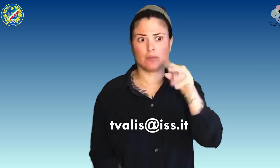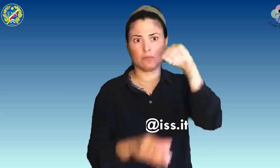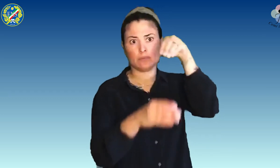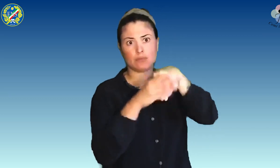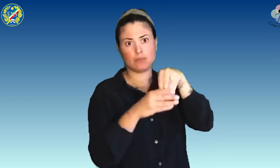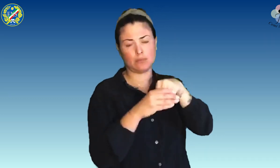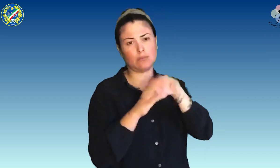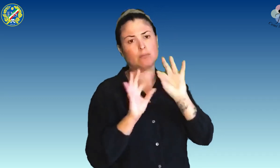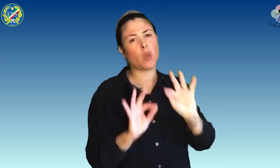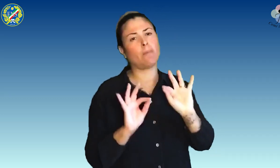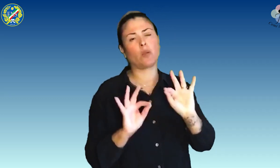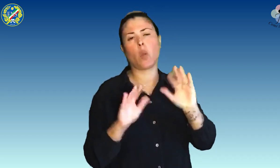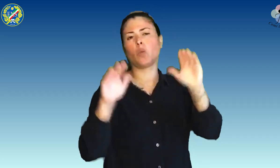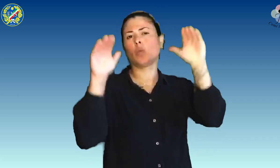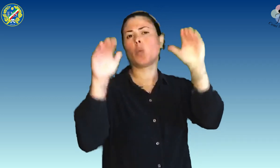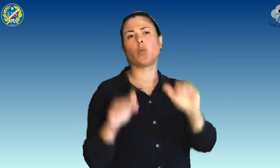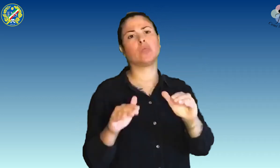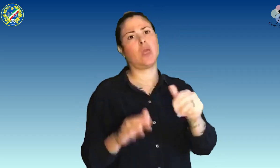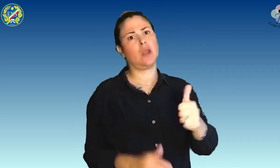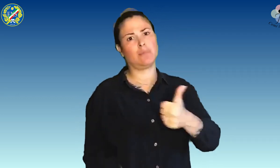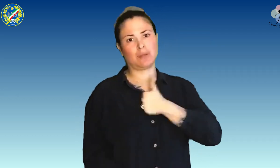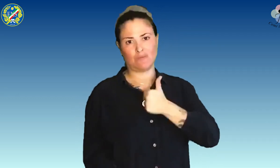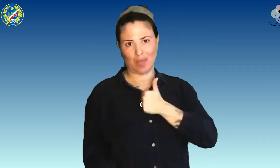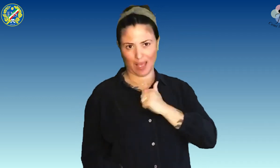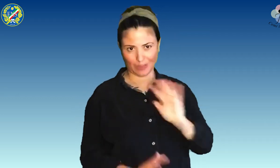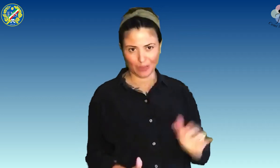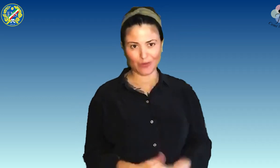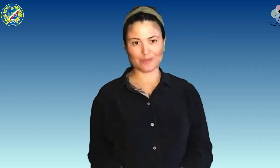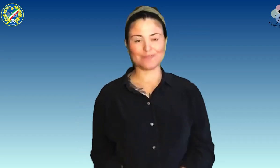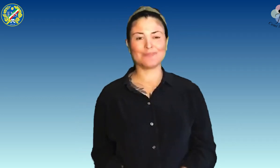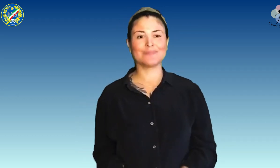i contenuti delle e-mail sono tutelati secondo le vigenti leggi in materia di privacy -